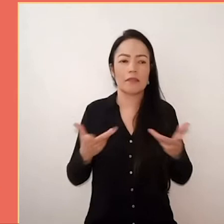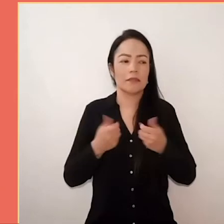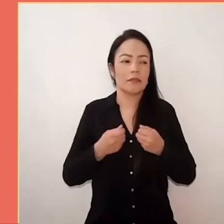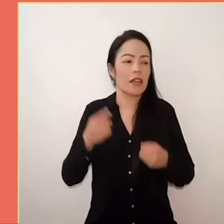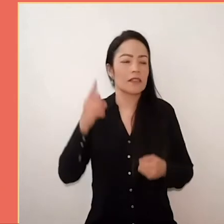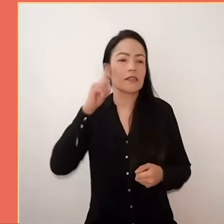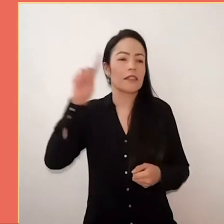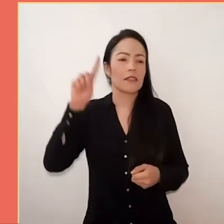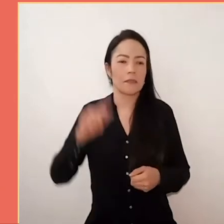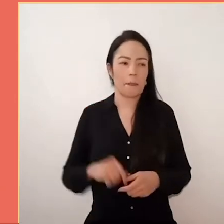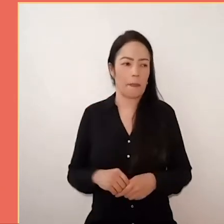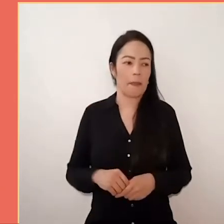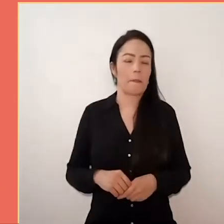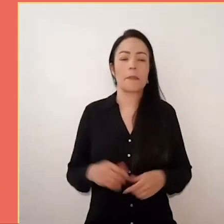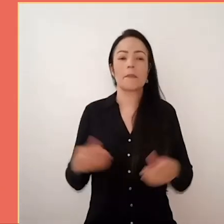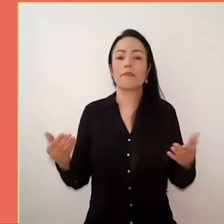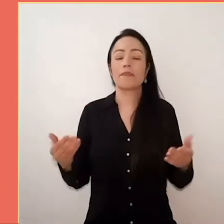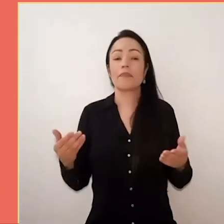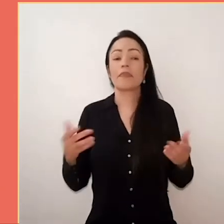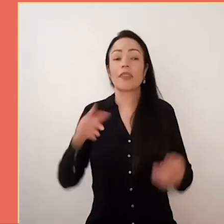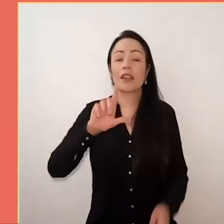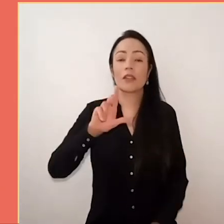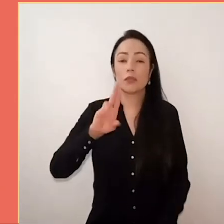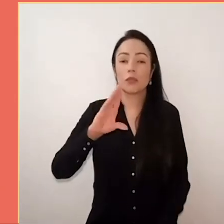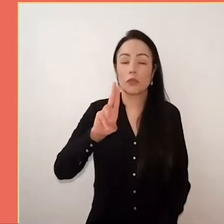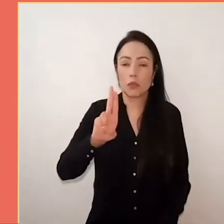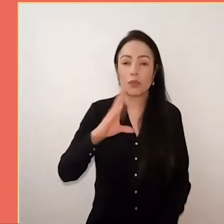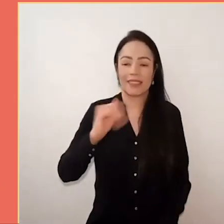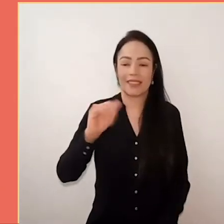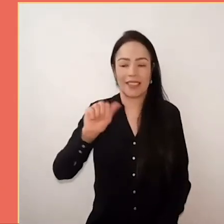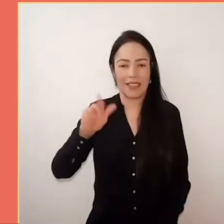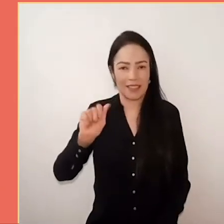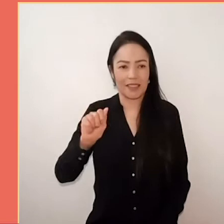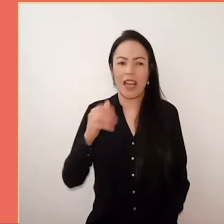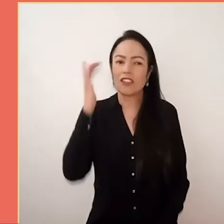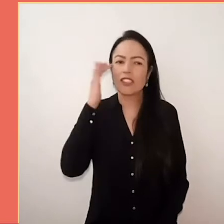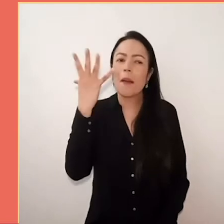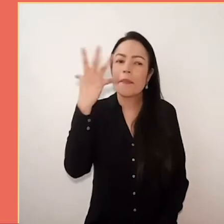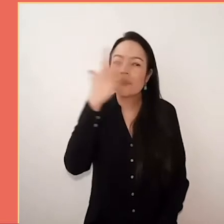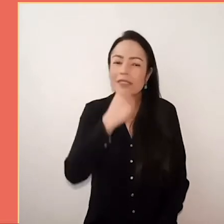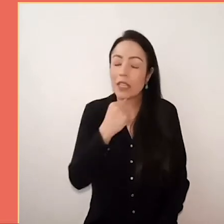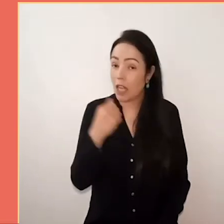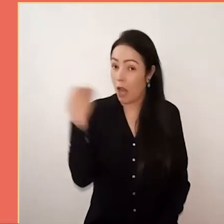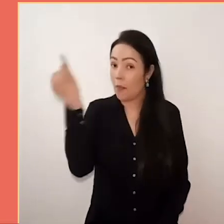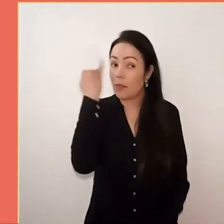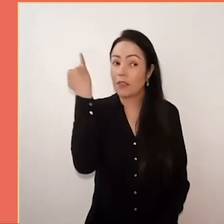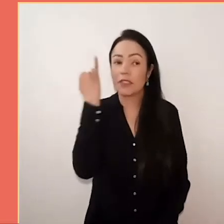e entra Luciana, acho lindo quando você coloca… Lindo não, eu acho fundamental a questão da educação transformadora